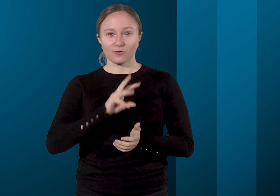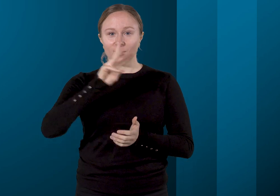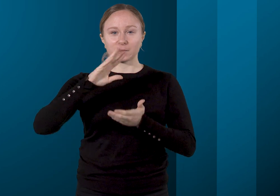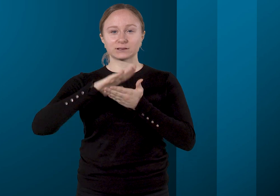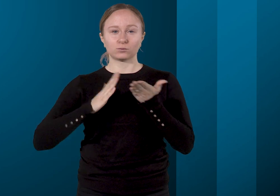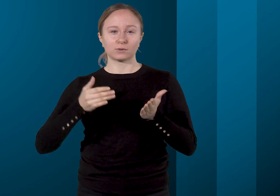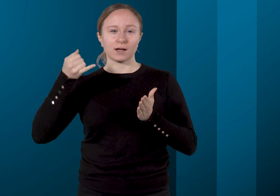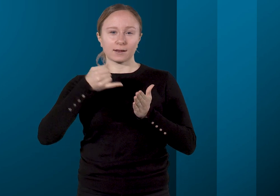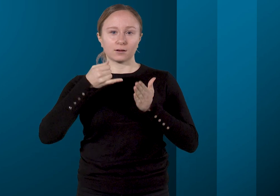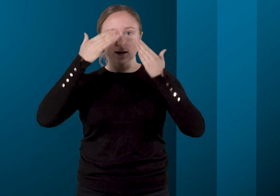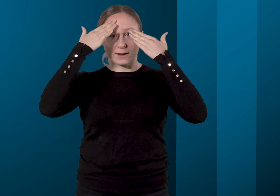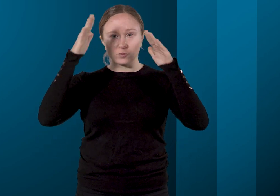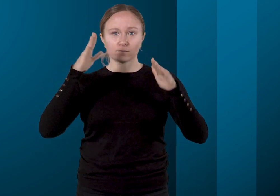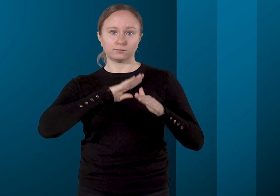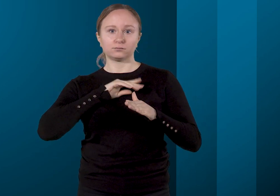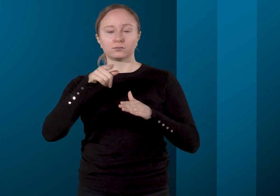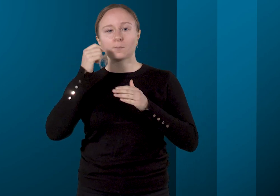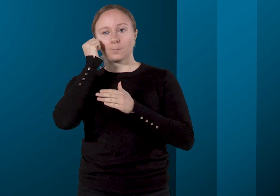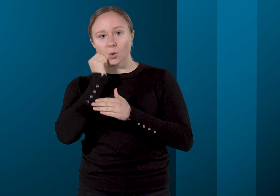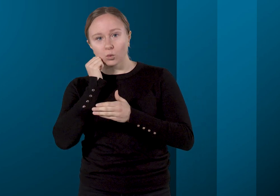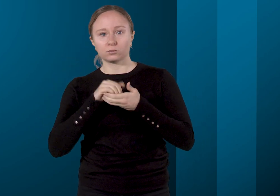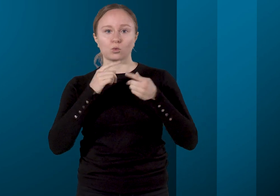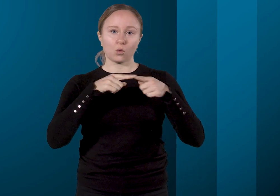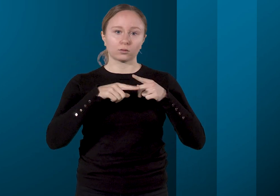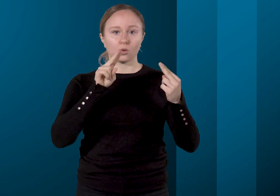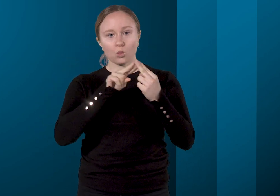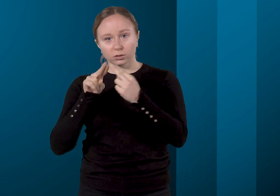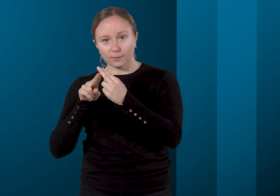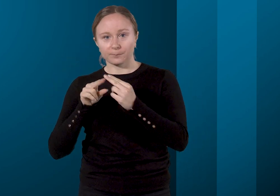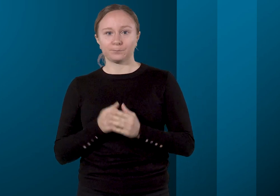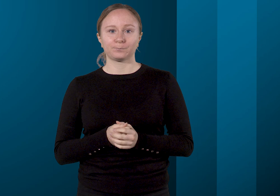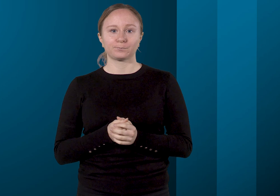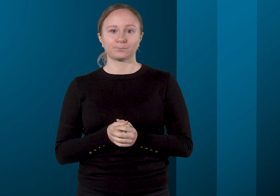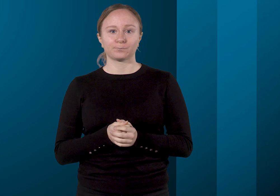För närvarande innehåller webbplatsen information om boende - och diverse kontaktuppgifter.